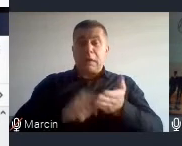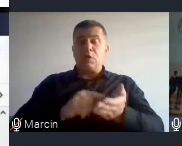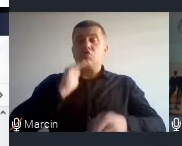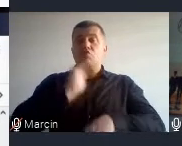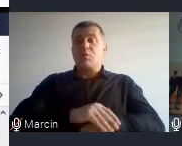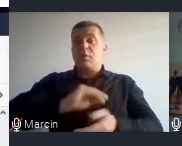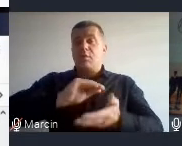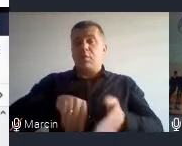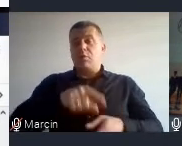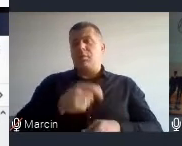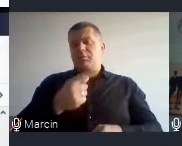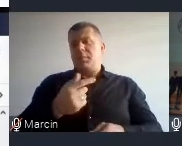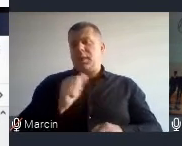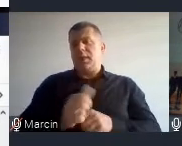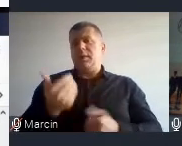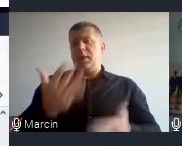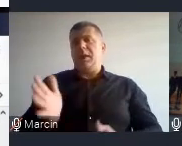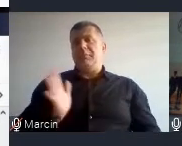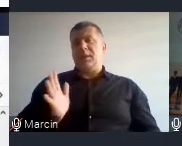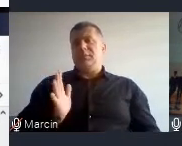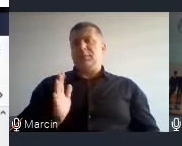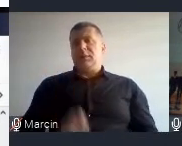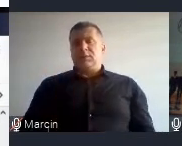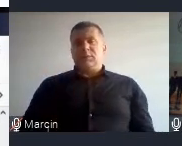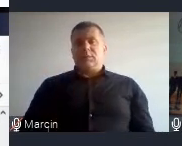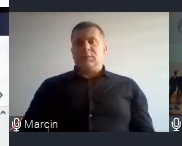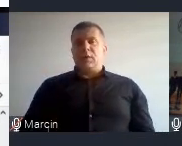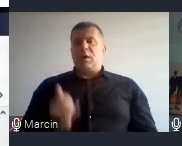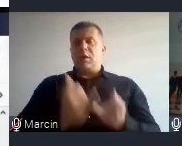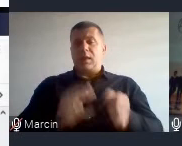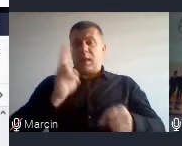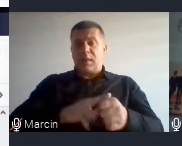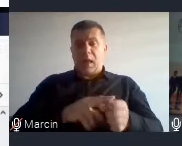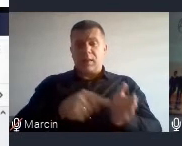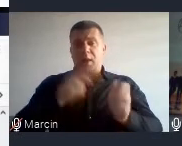jest terminem znacznie bardziej bezpiecznym niż bezwzględnie wpisana data z kalendarza,